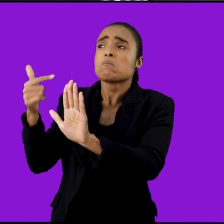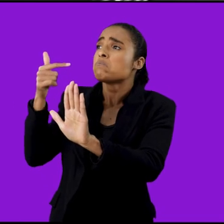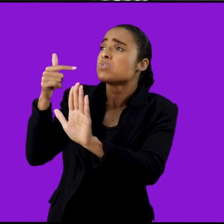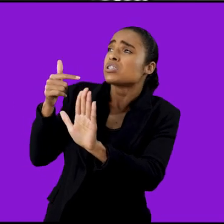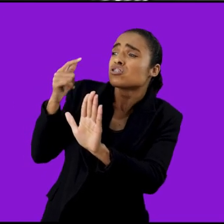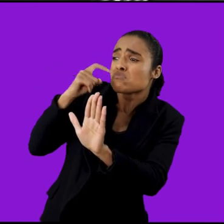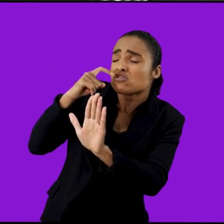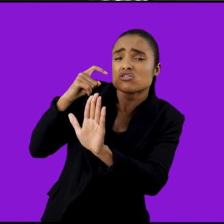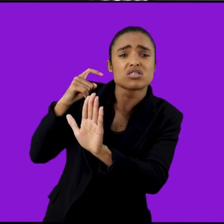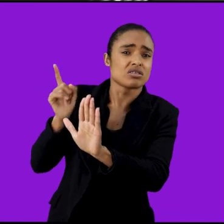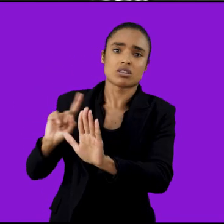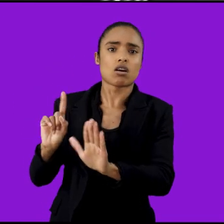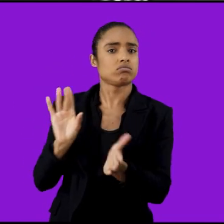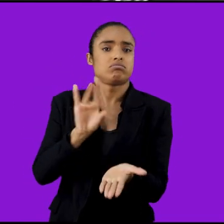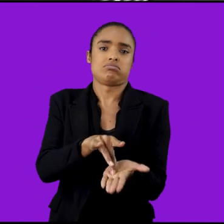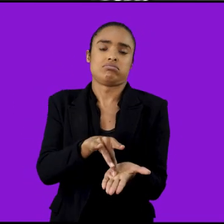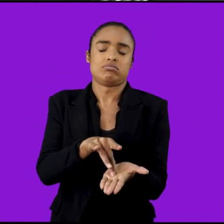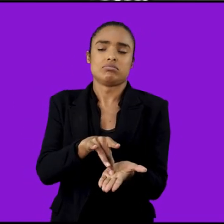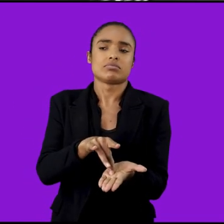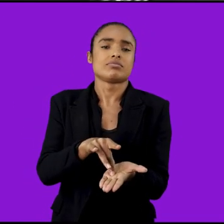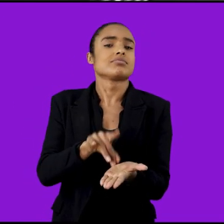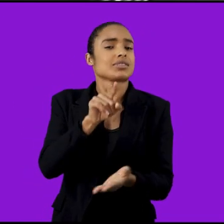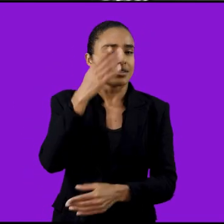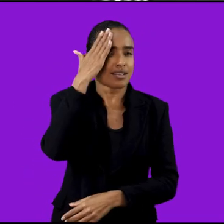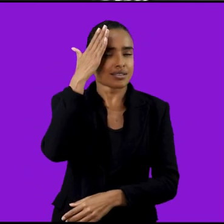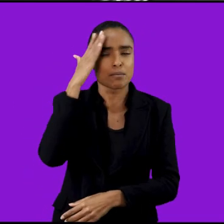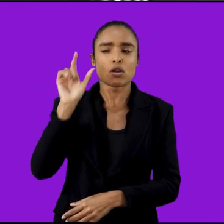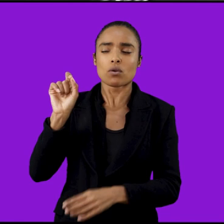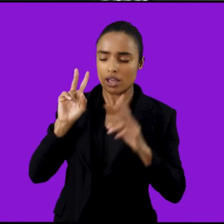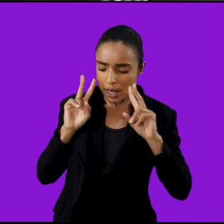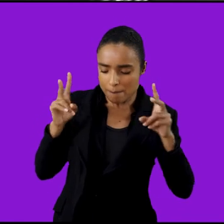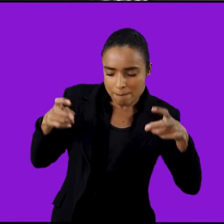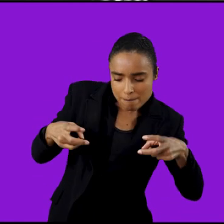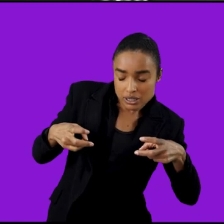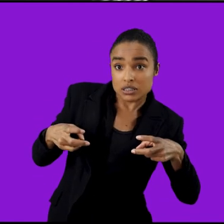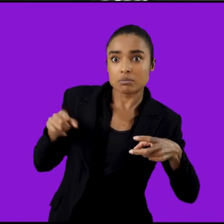foi rapaziada lá da África… E não eram os cara ativista não, militante nem nada